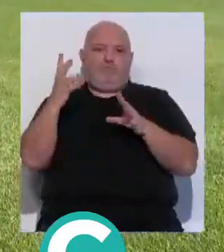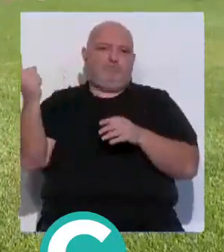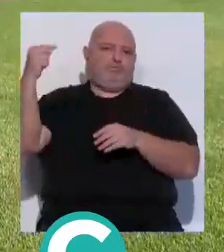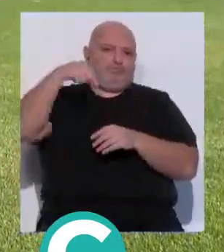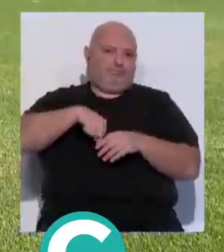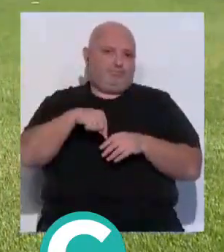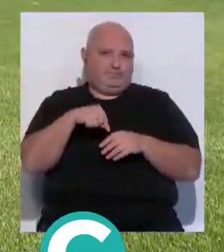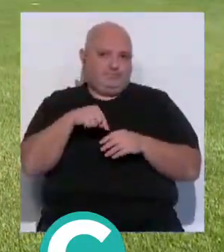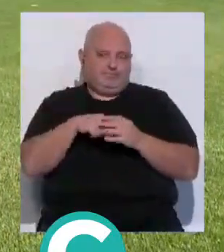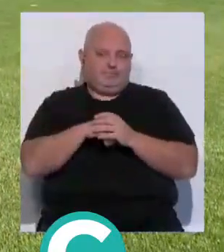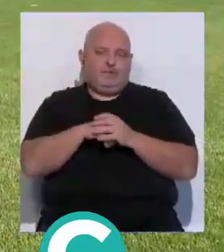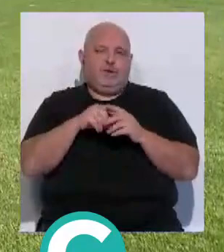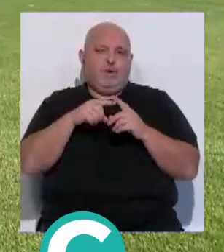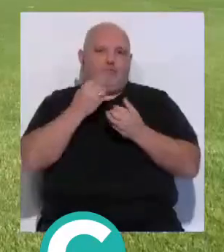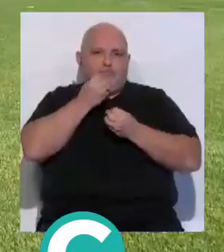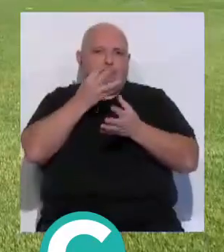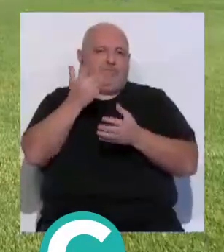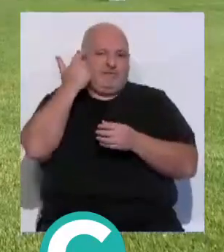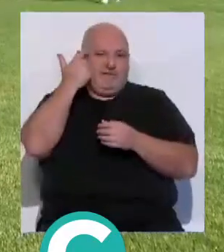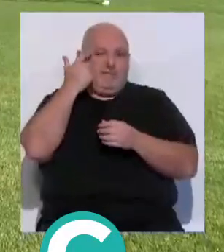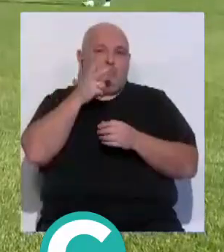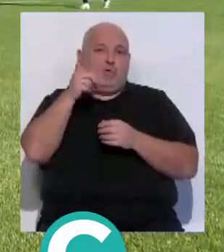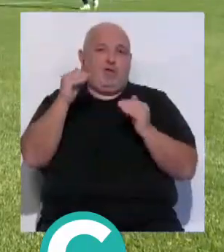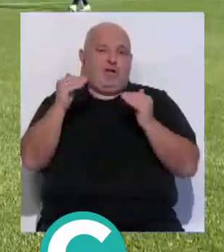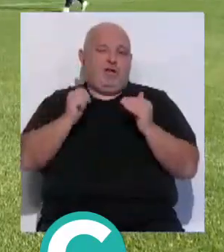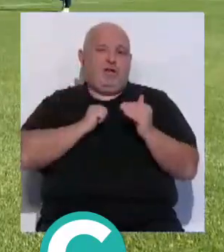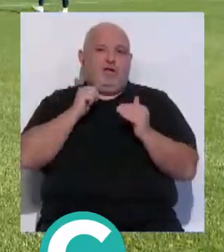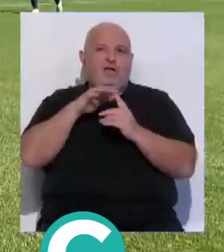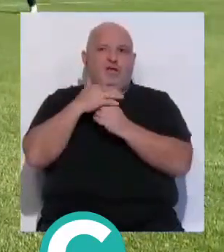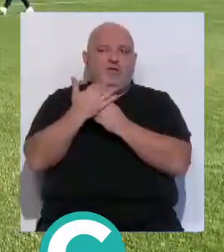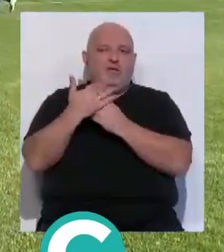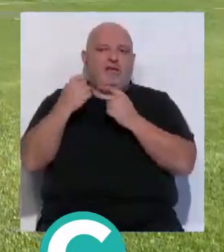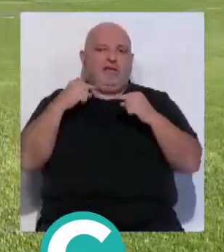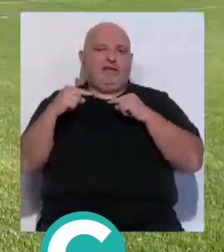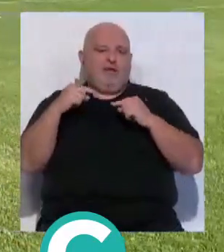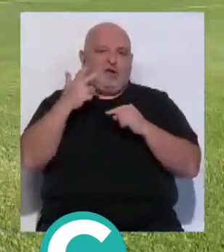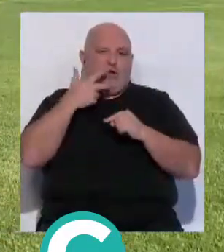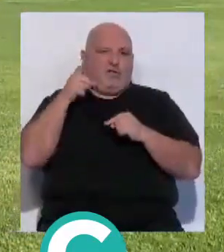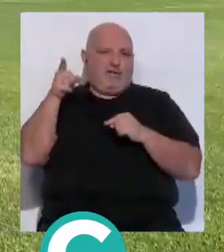absolutamente nada que simplemente quiso aclarar que ese fue el factor que determinante en que no